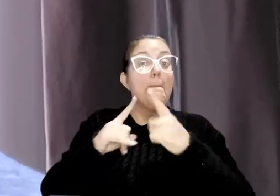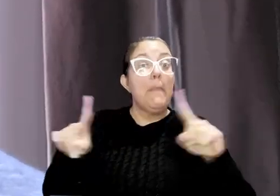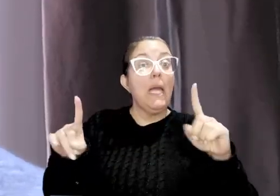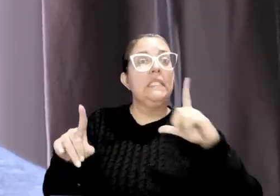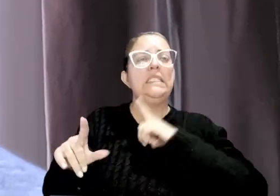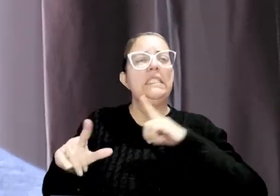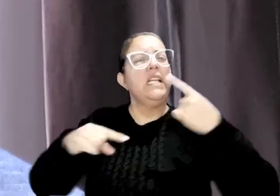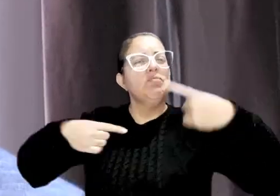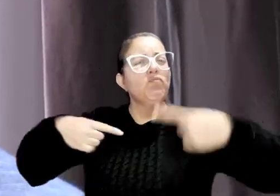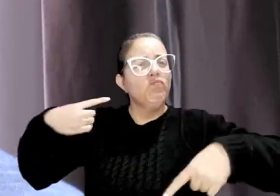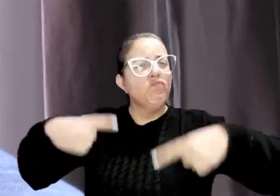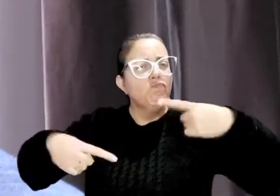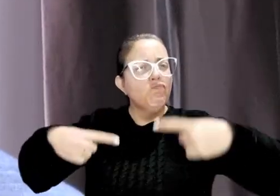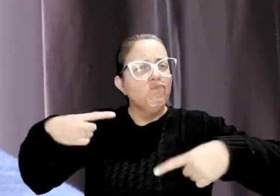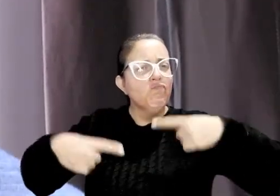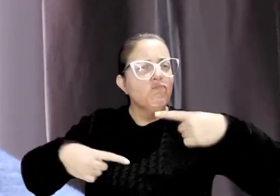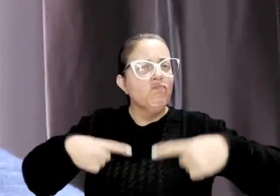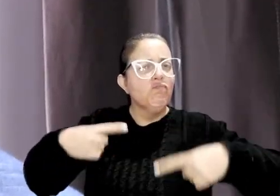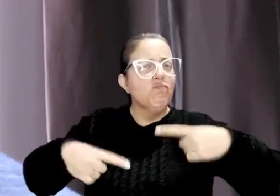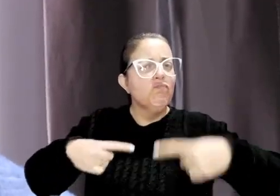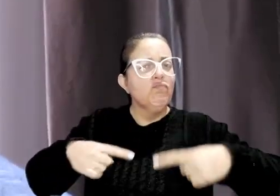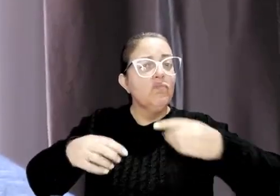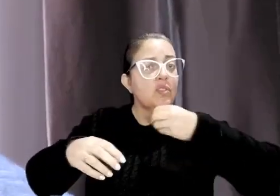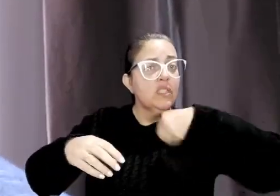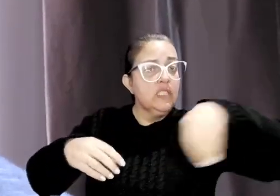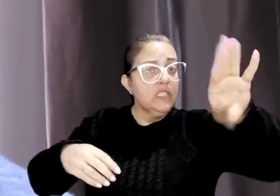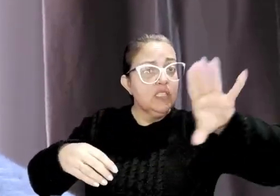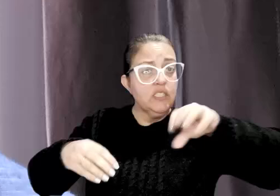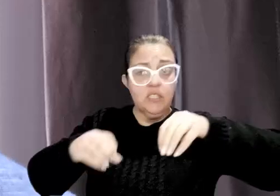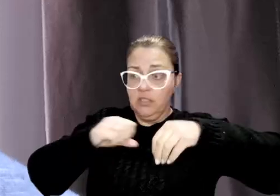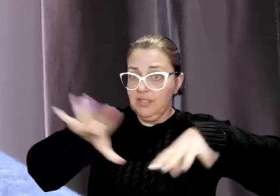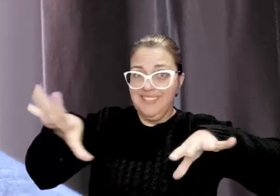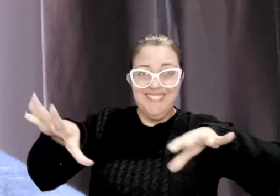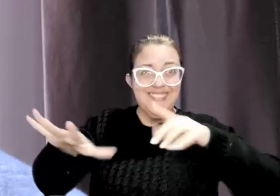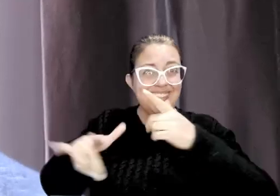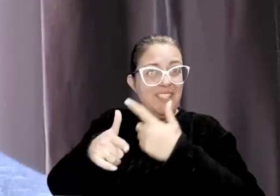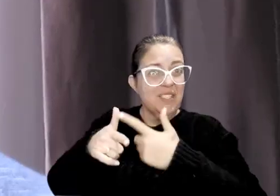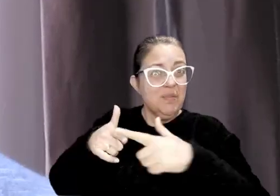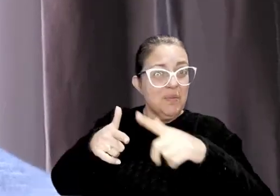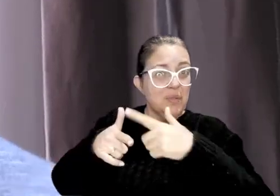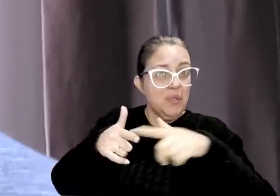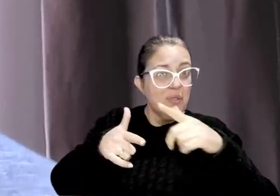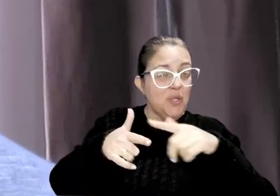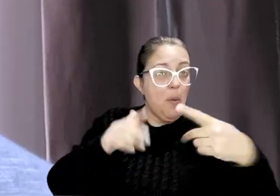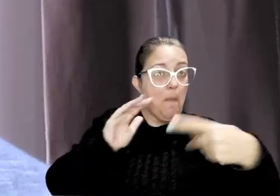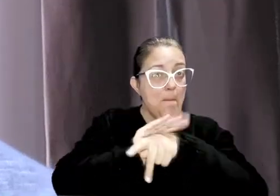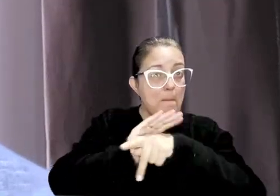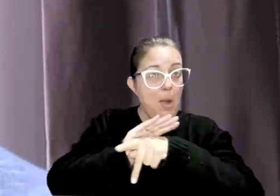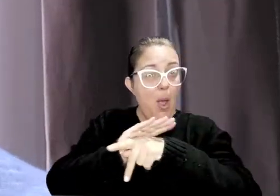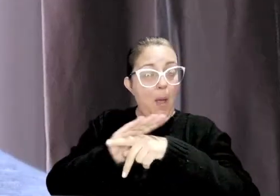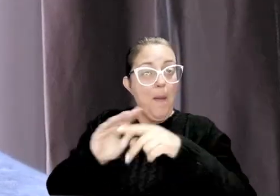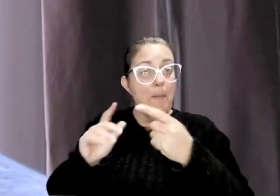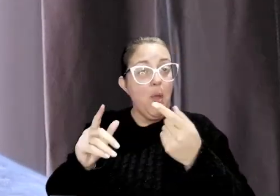distribuição dessas receitas a distribuição dessas rendas e em muitos m municípios e com